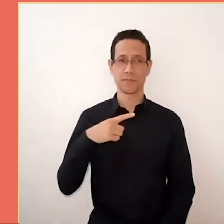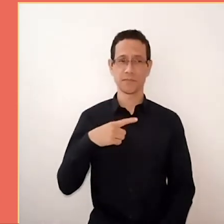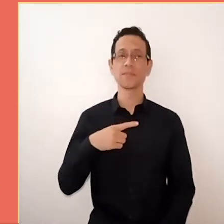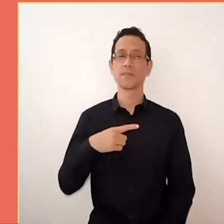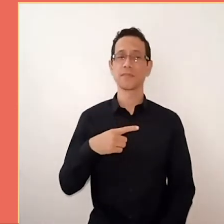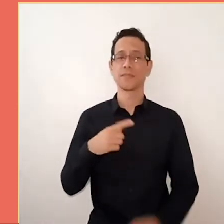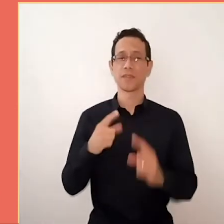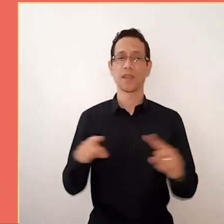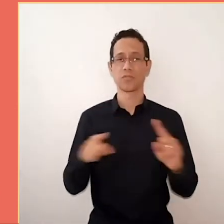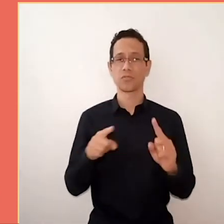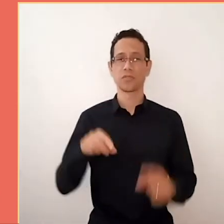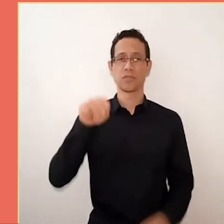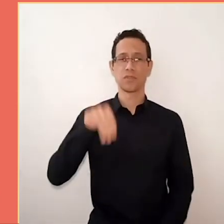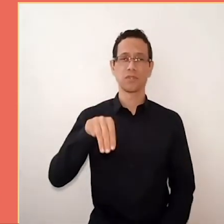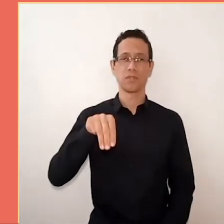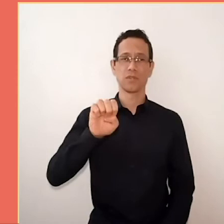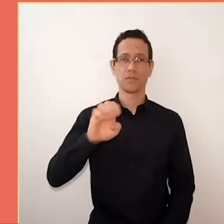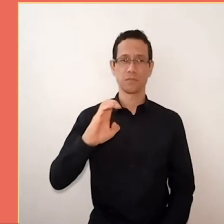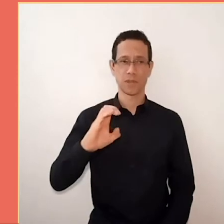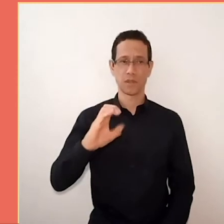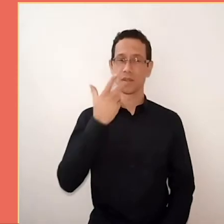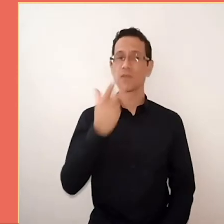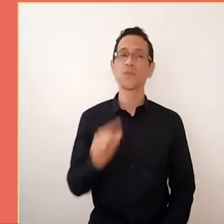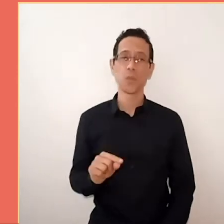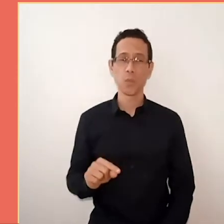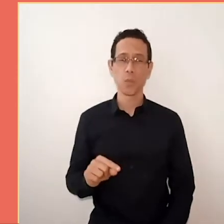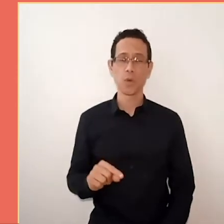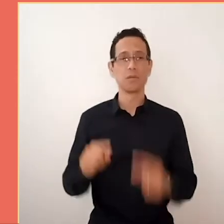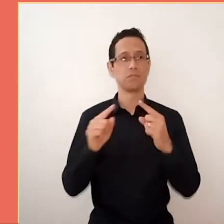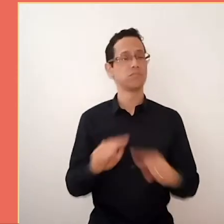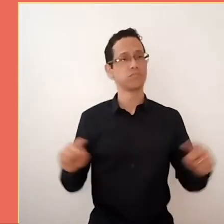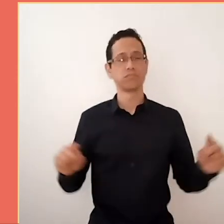dizendo que é a rádio de música clássica do Brasil.